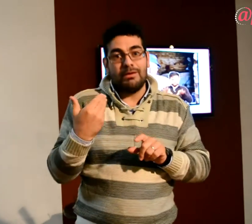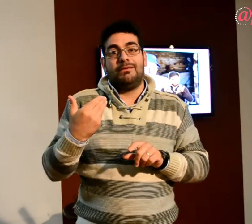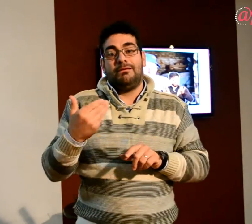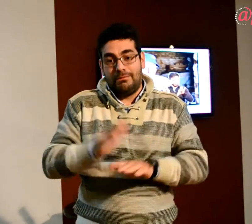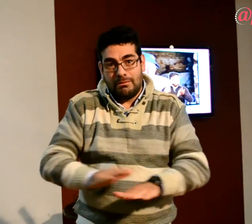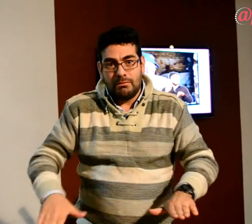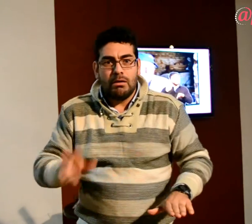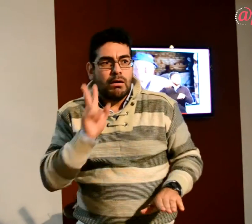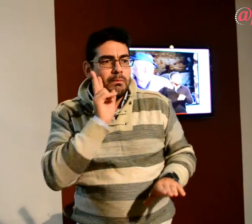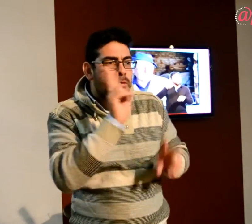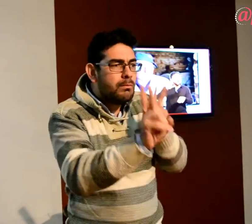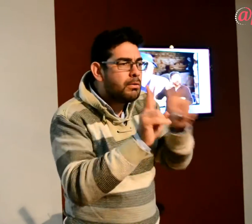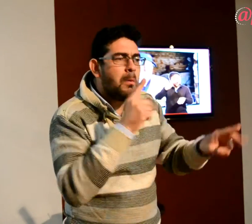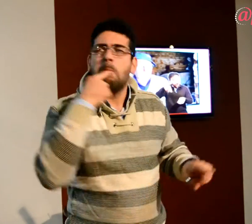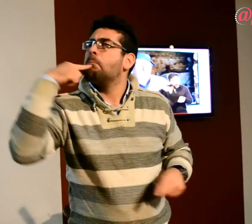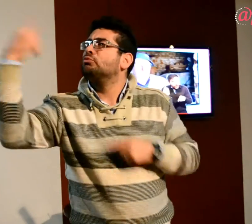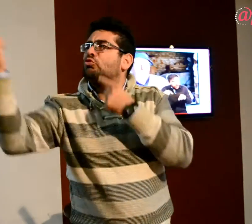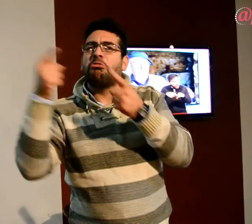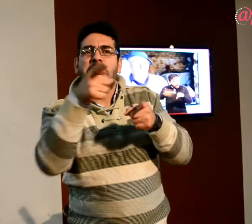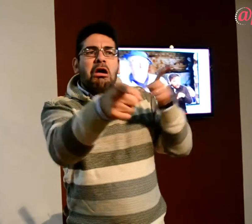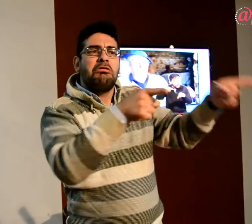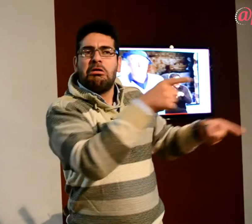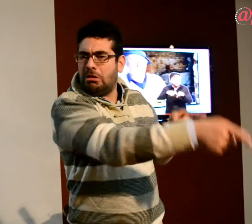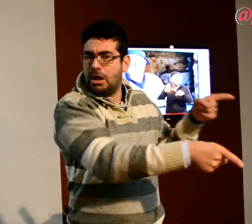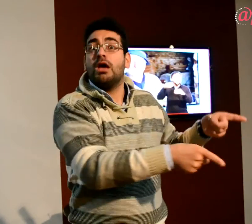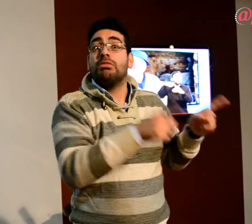Los más chiquitos deben ver, preguntar sobre lo que quieran,